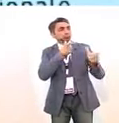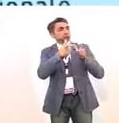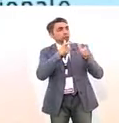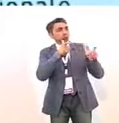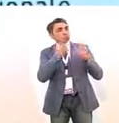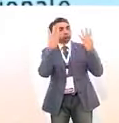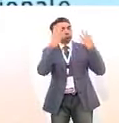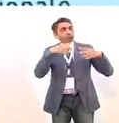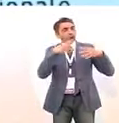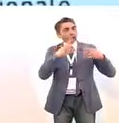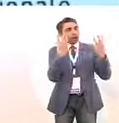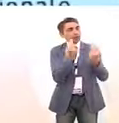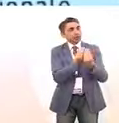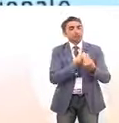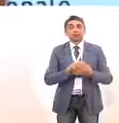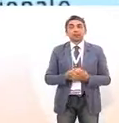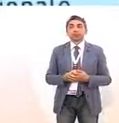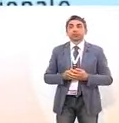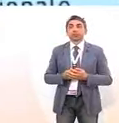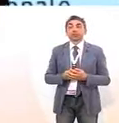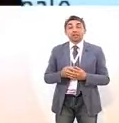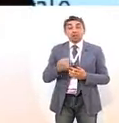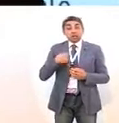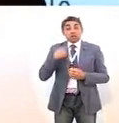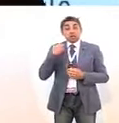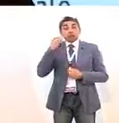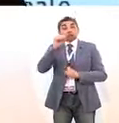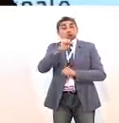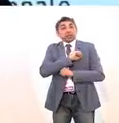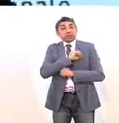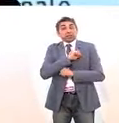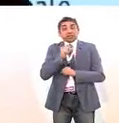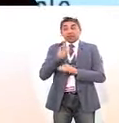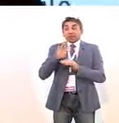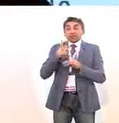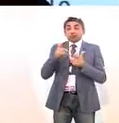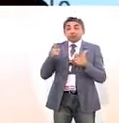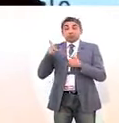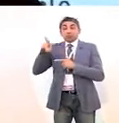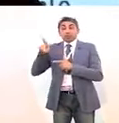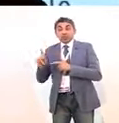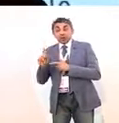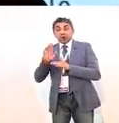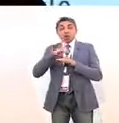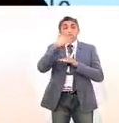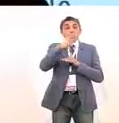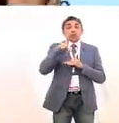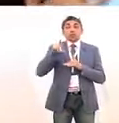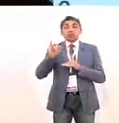Io penso che senza il Pd, fuori dal Pd, non ci sia la rivoluzione socialista ma ci siano